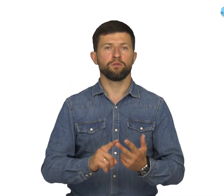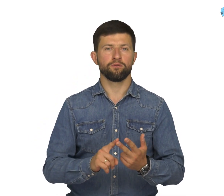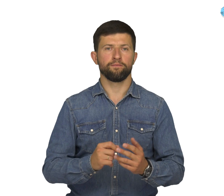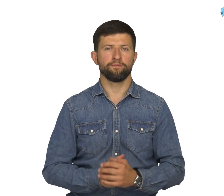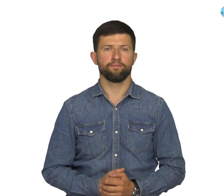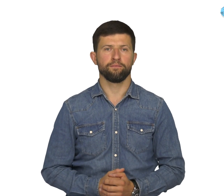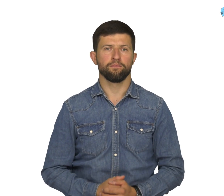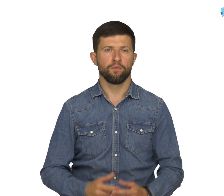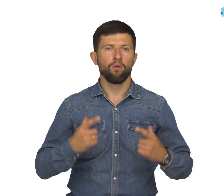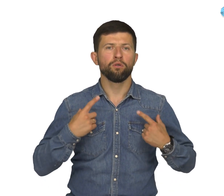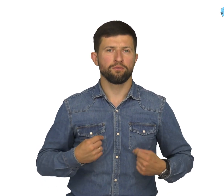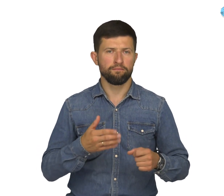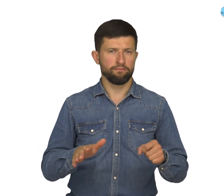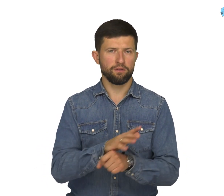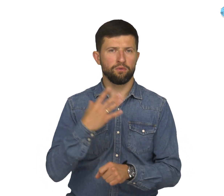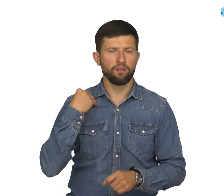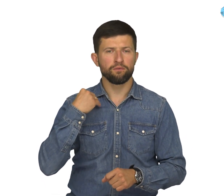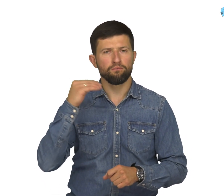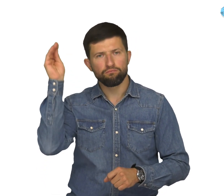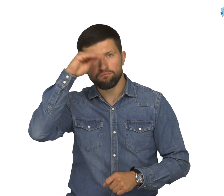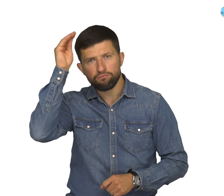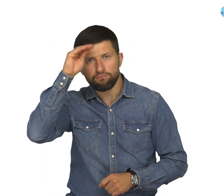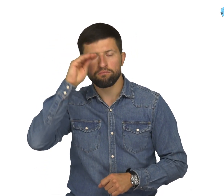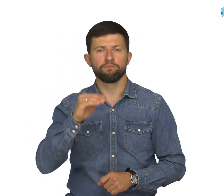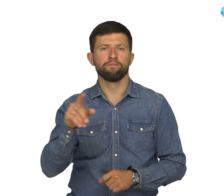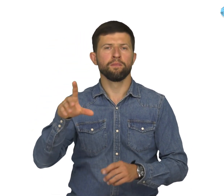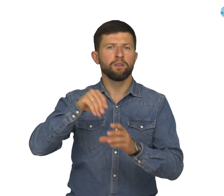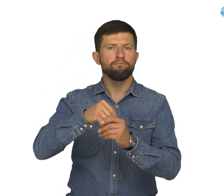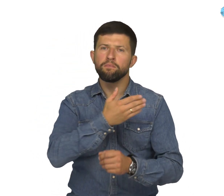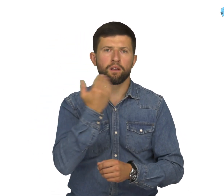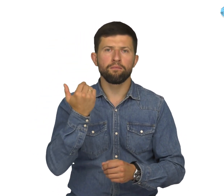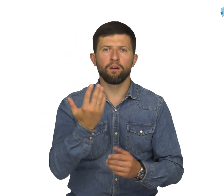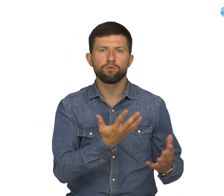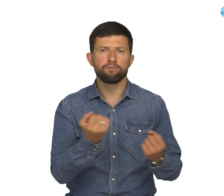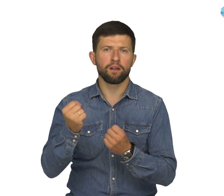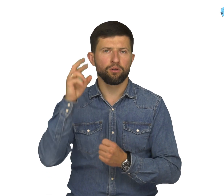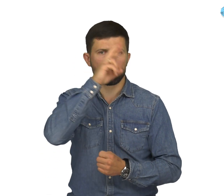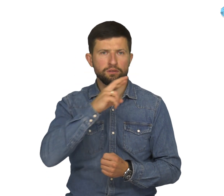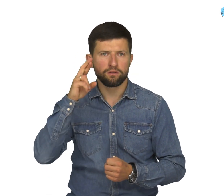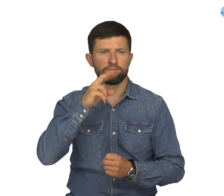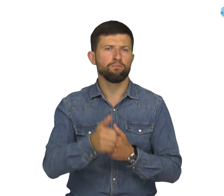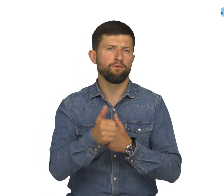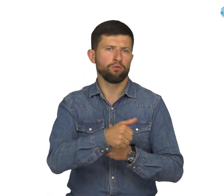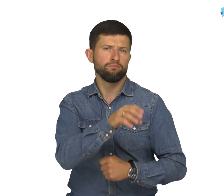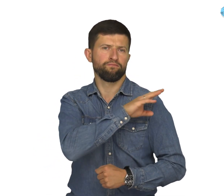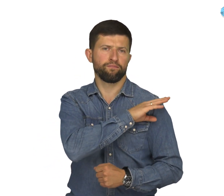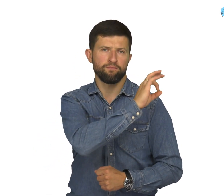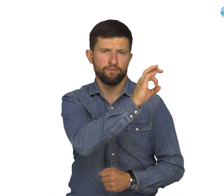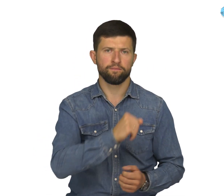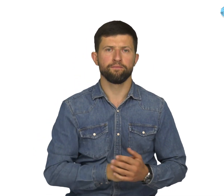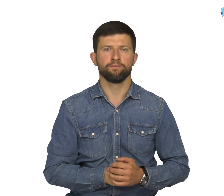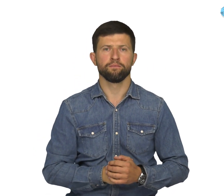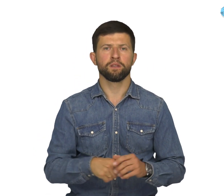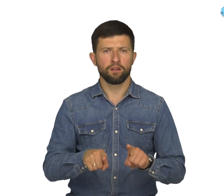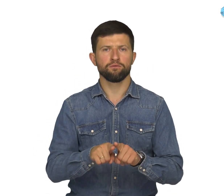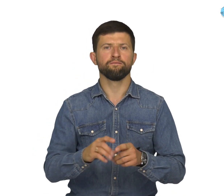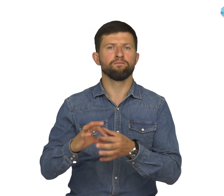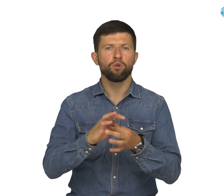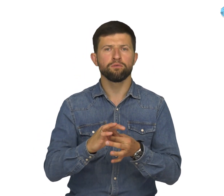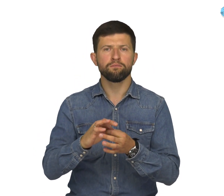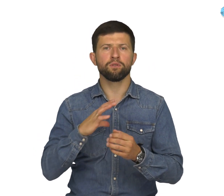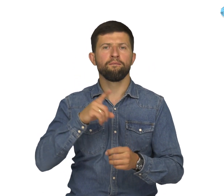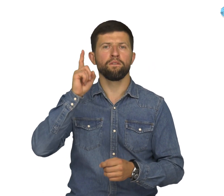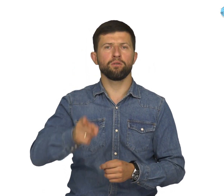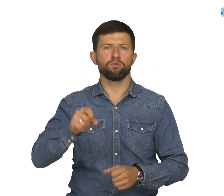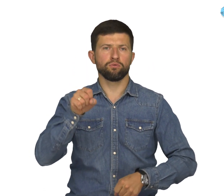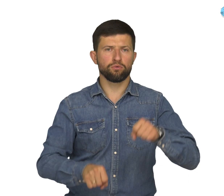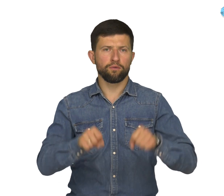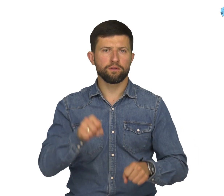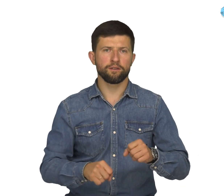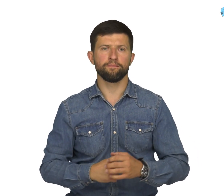Trzy – osobie pełnoletniej uczącej się, niepozostająca na utrzymaniu rodziców w związku z ich śmiercią lub w związku z ustalonym wyrokiem sądowym.